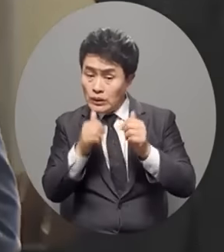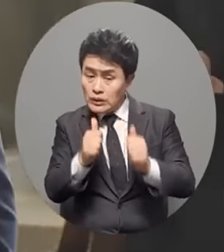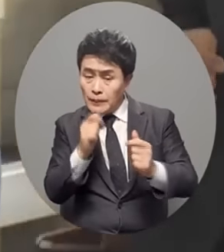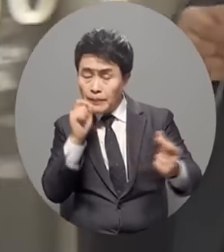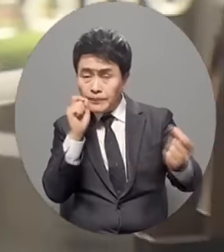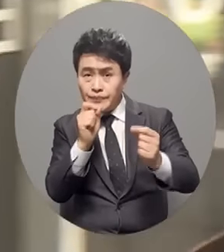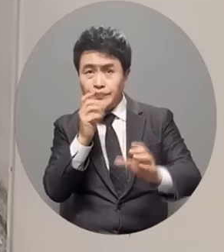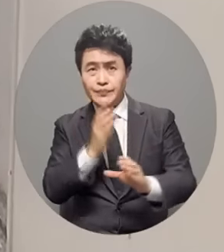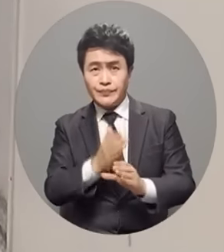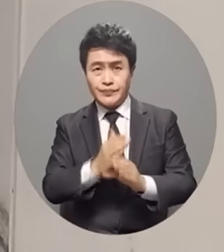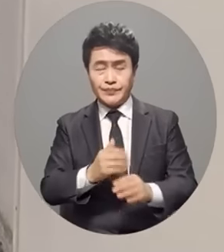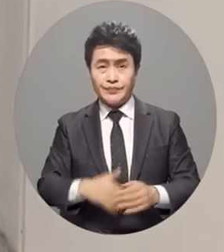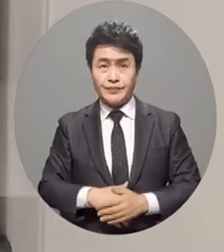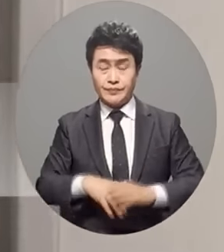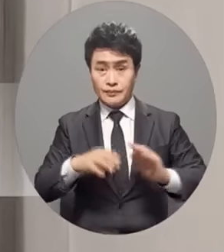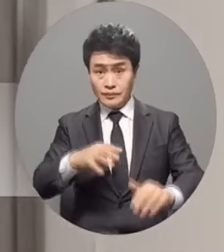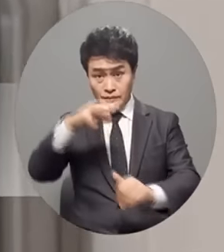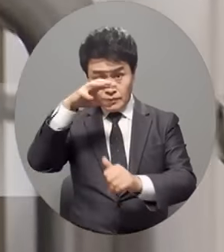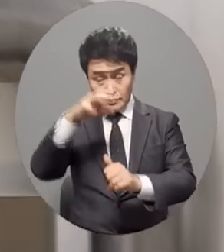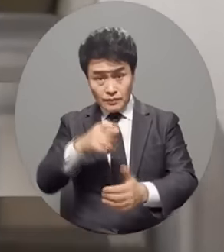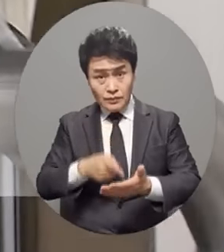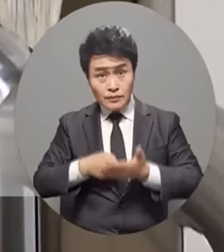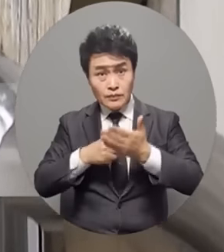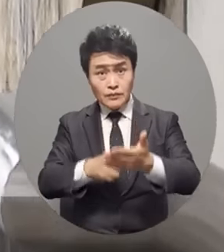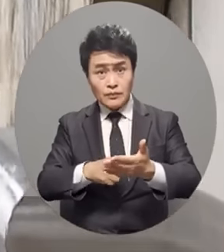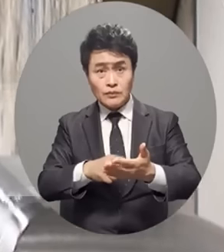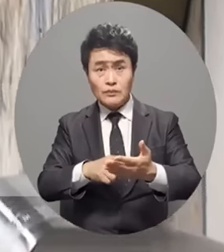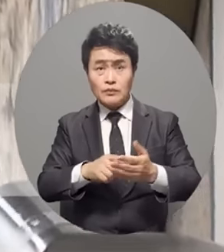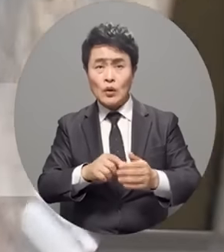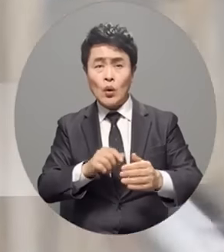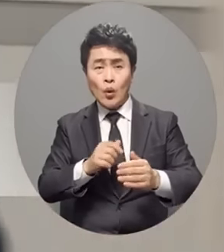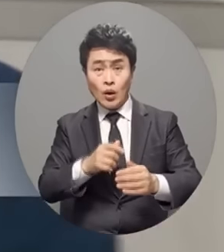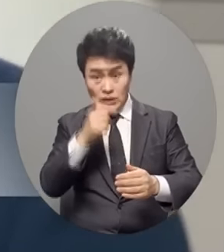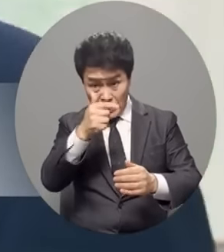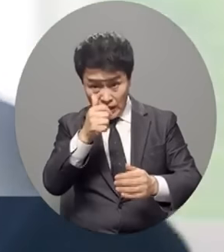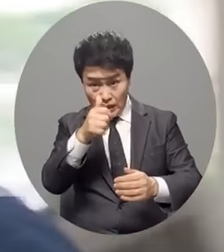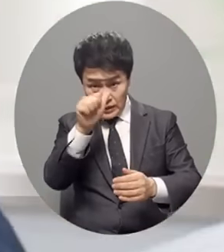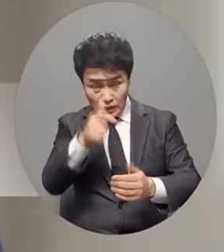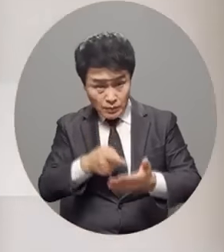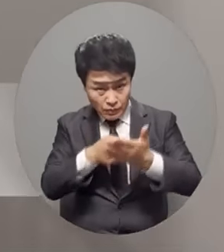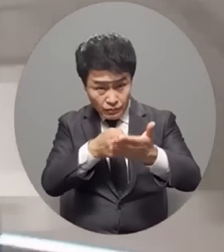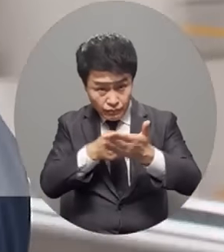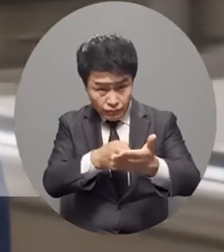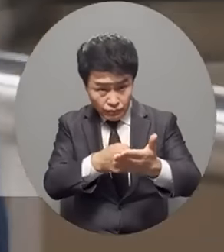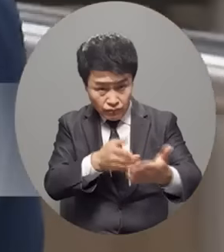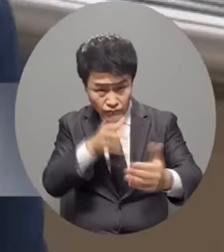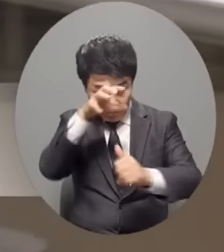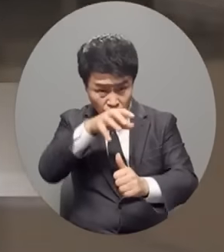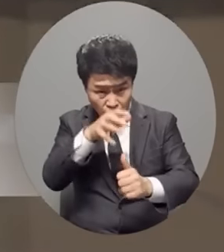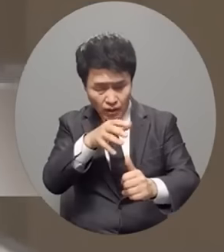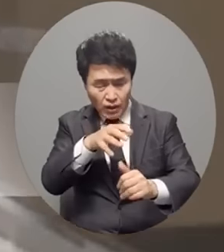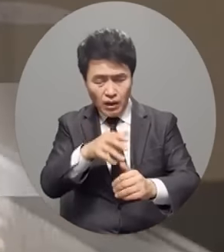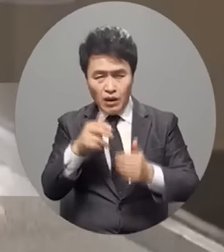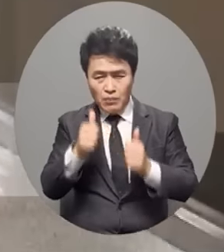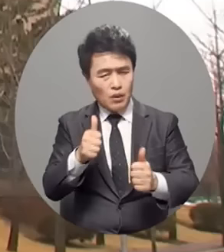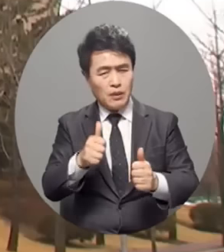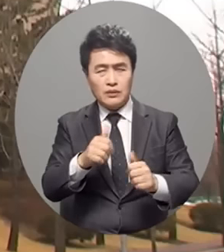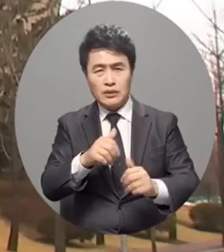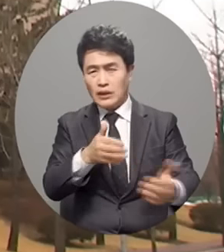고발 사주 의혹은 곧 1심 선고를 앞두고 있습니다. 구속 영장 청구는 5전 5패.